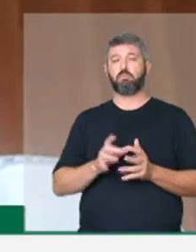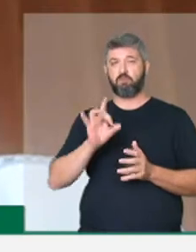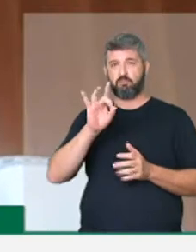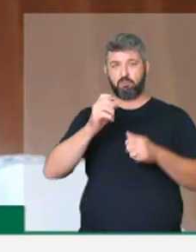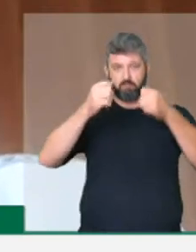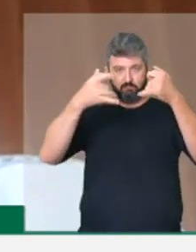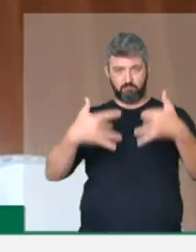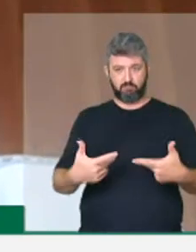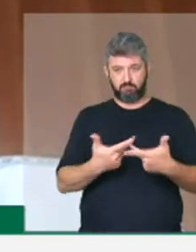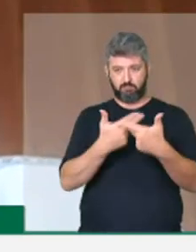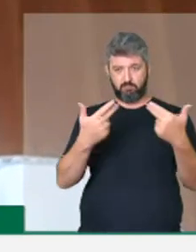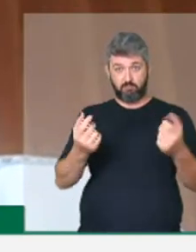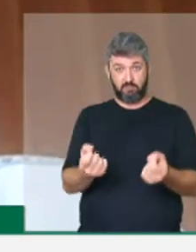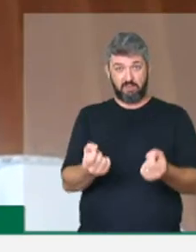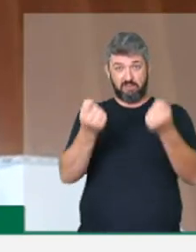NECESSÁRIAS RENEGOCIAÇÕES PARA RETOMADA DE ATIVIDADE